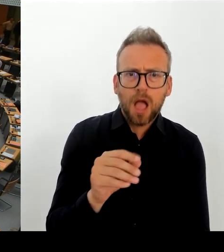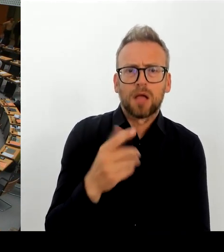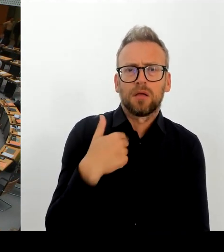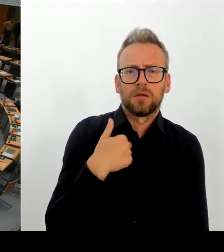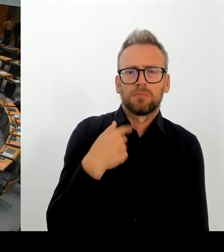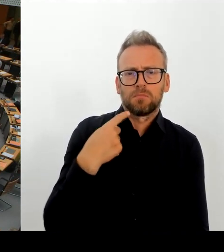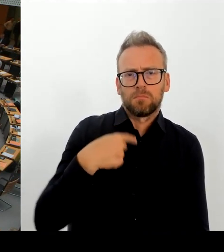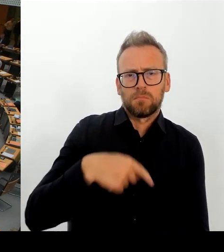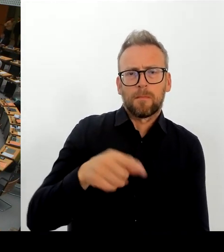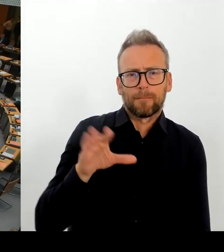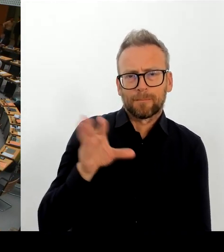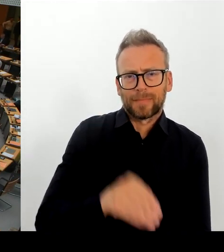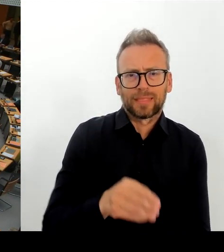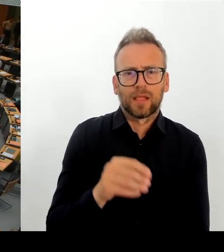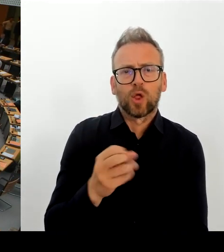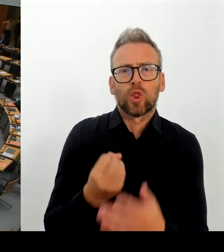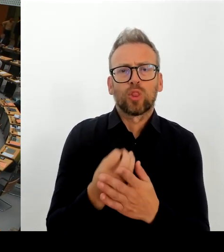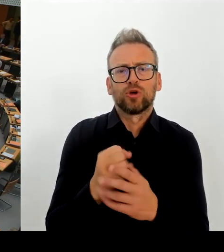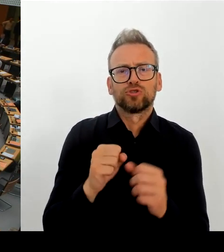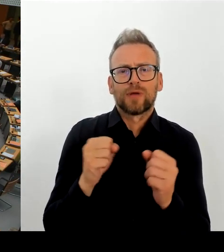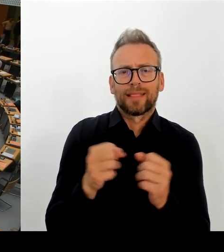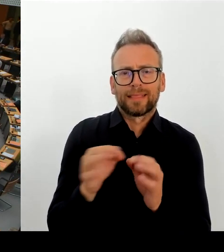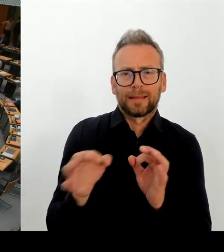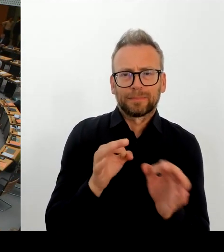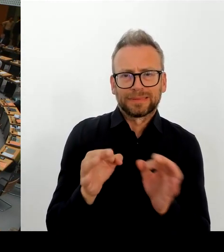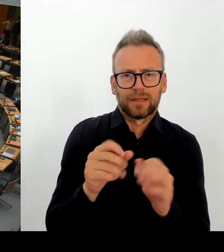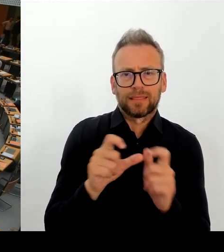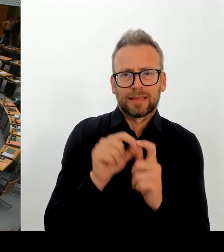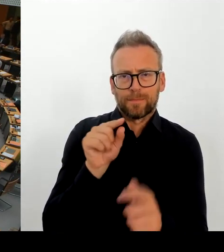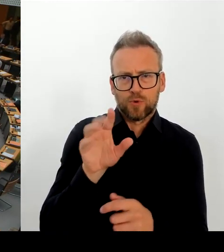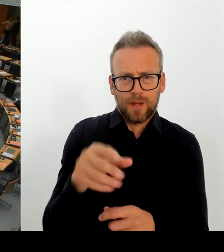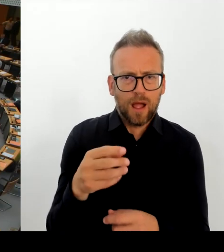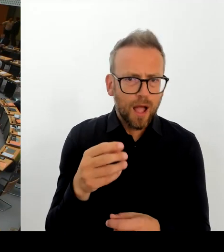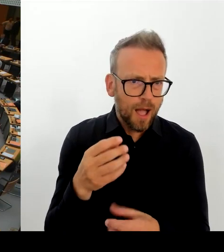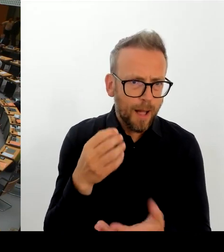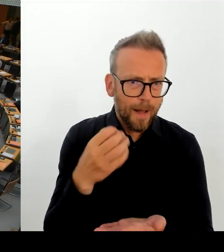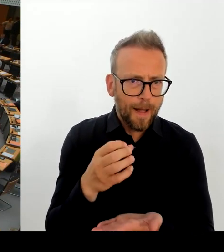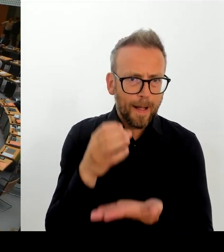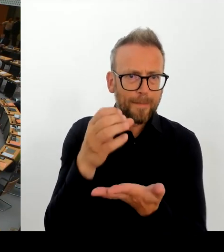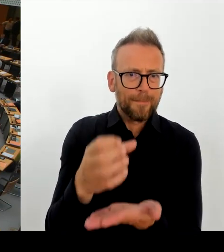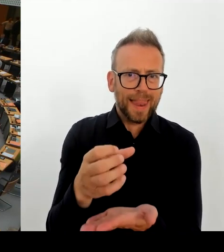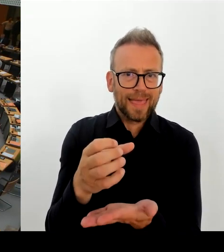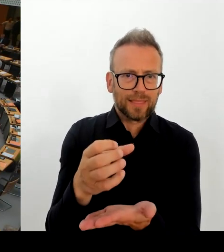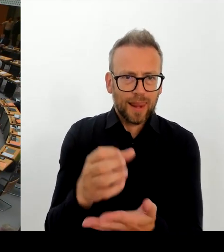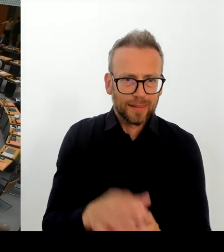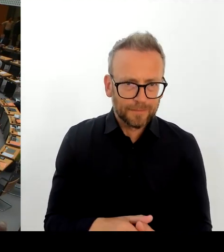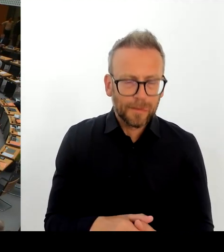Ich würde gerne wissen. Warum befürworten Sie denn jetzt diese Umstrukturierung bei der Berlinale? Sie haben uns eben wissen lassen, dass Sie den Wunsch der